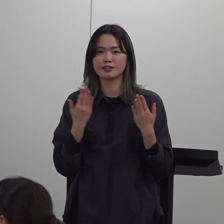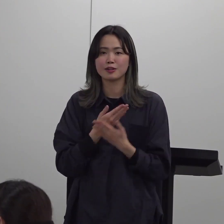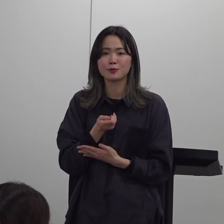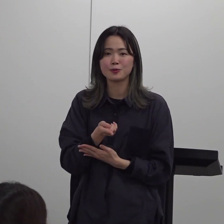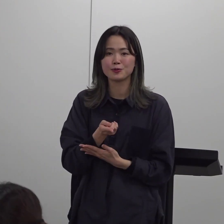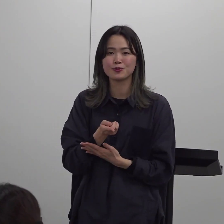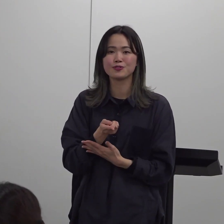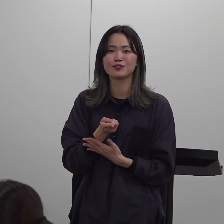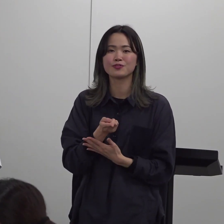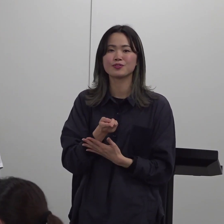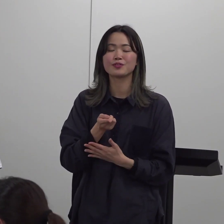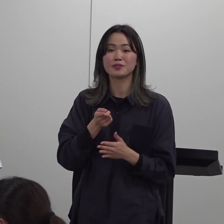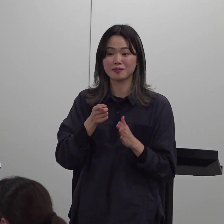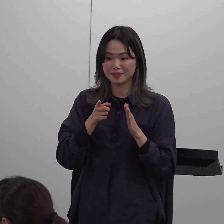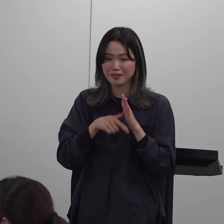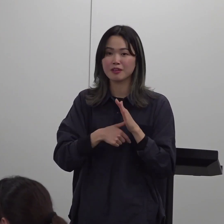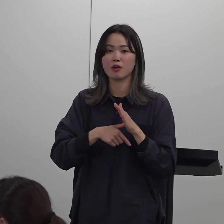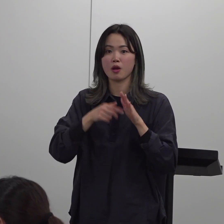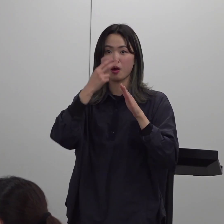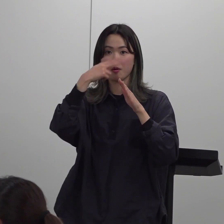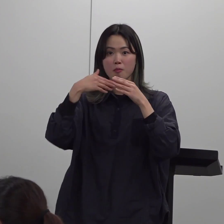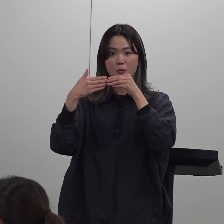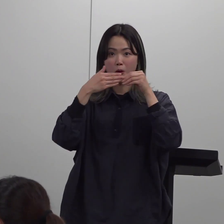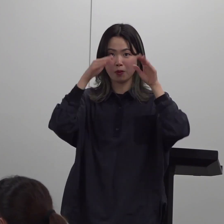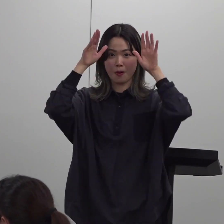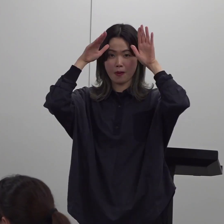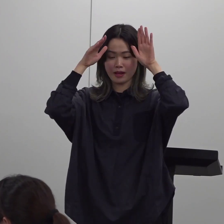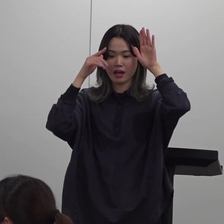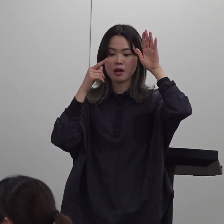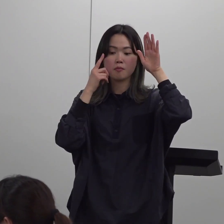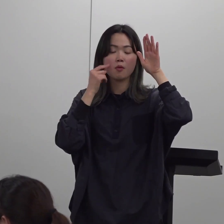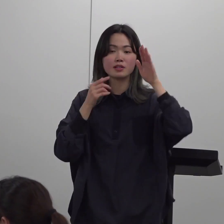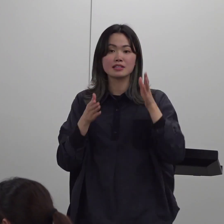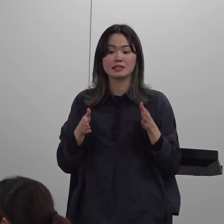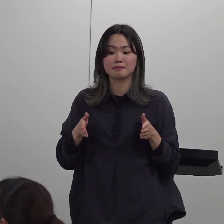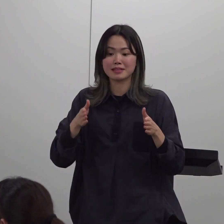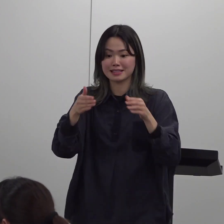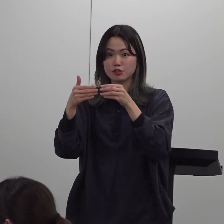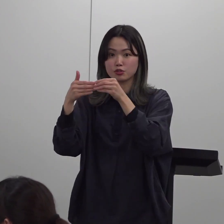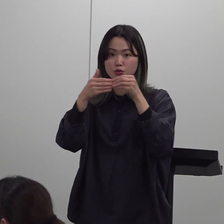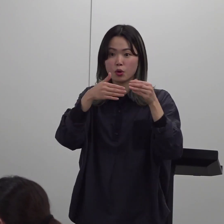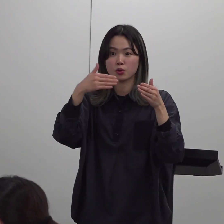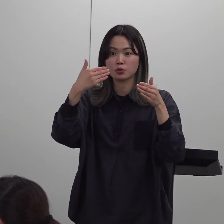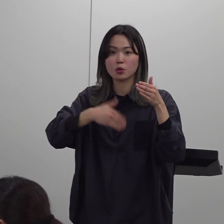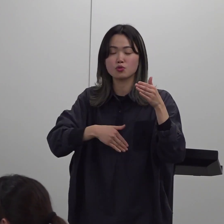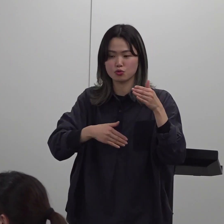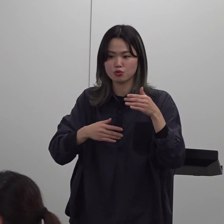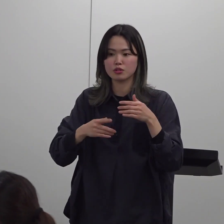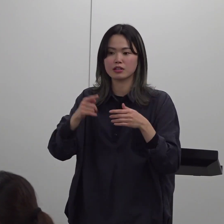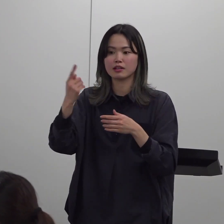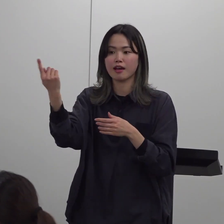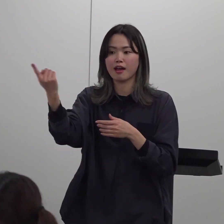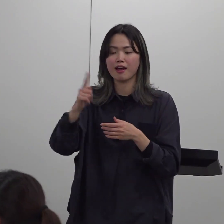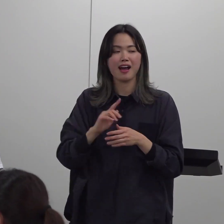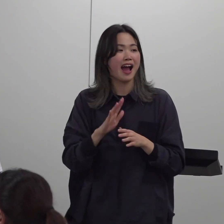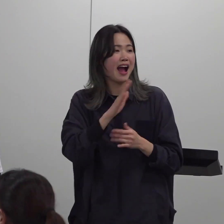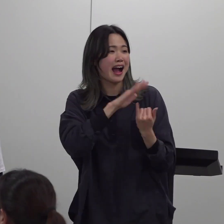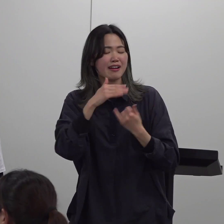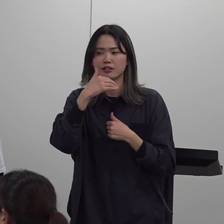そうするとどうでしょう盲導犬がもし道を誘導してる途中で呼ばれたりしたら道を間違えるかもしれない